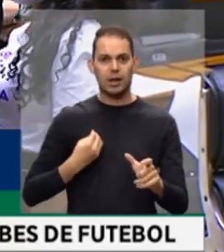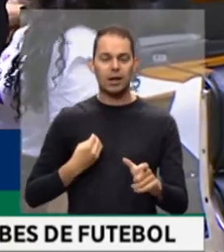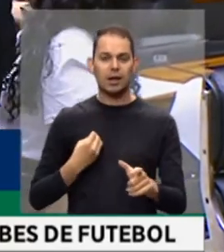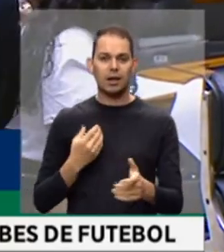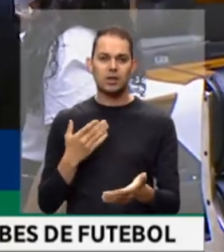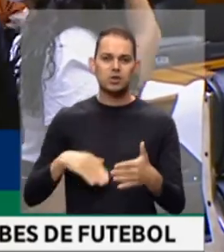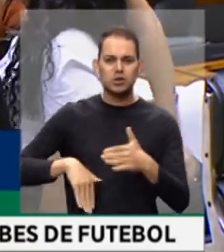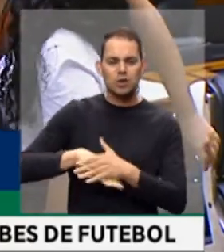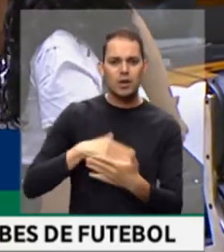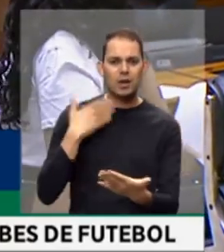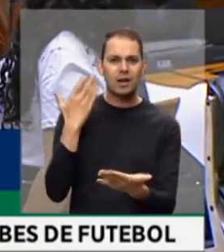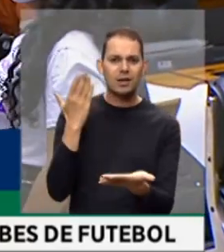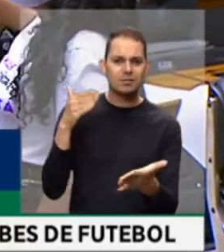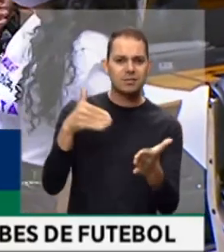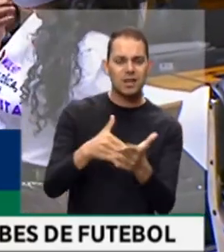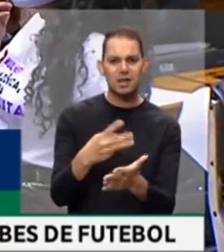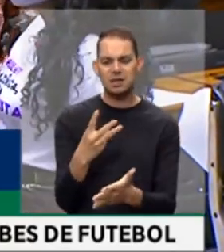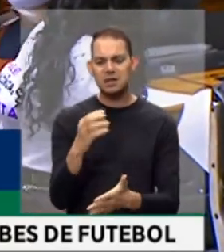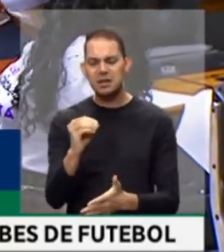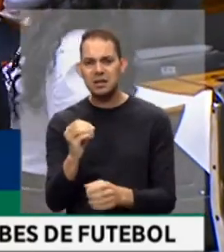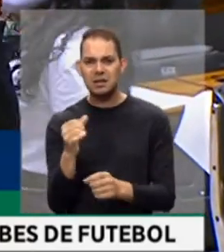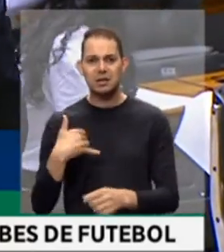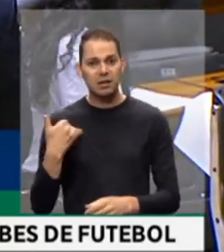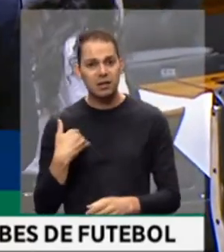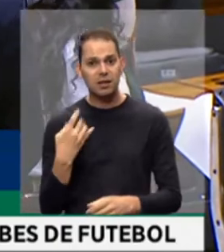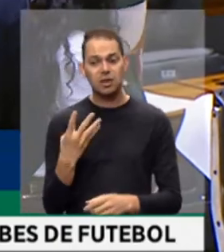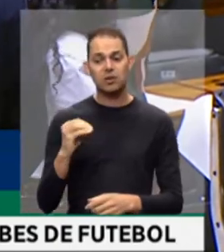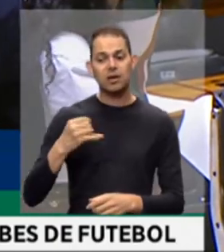PRINCIPALMENTE, QUE O SEGUINTE, A CARREIRA DE UM JOGADOR TERMINA MUITO CEDO,